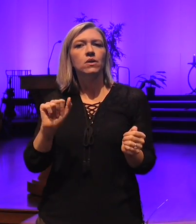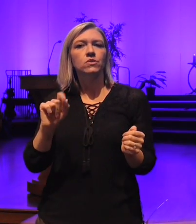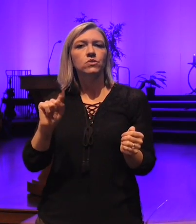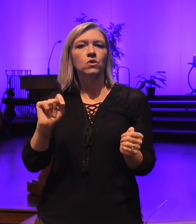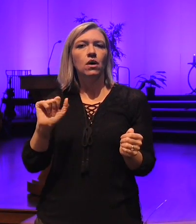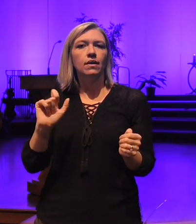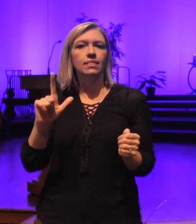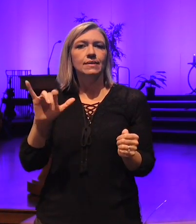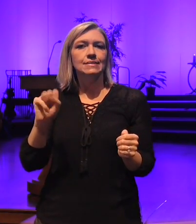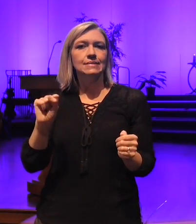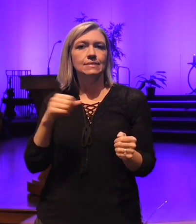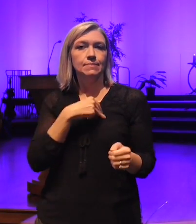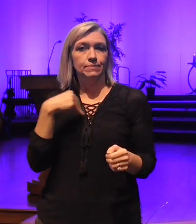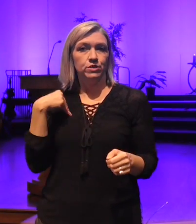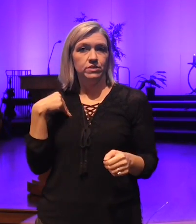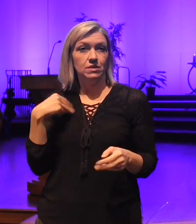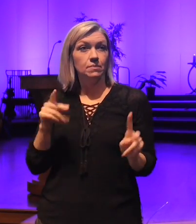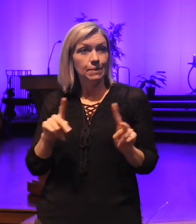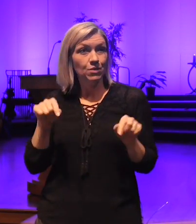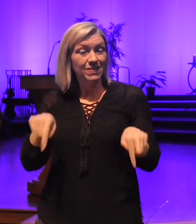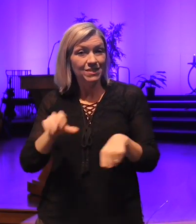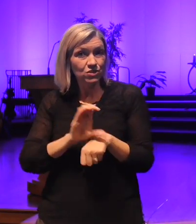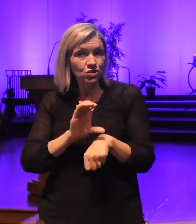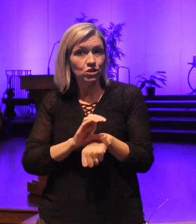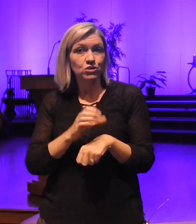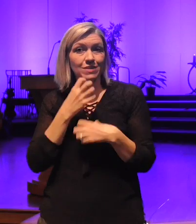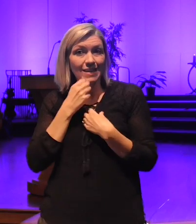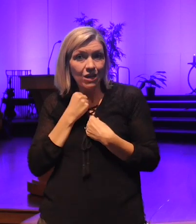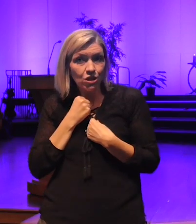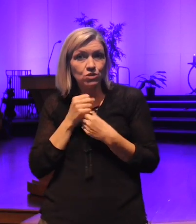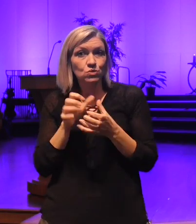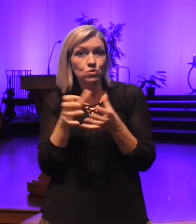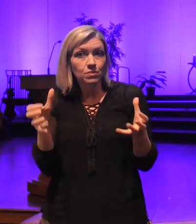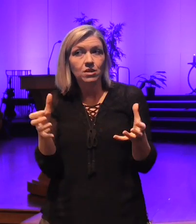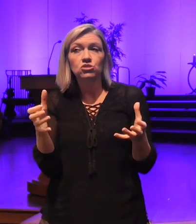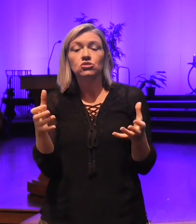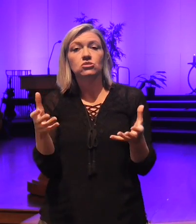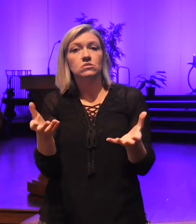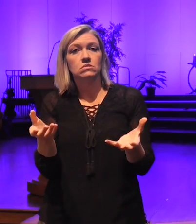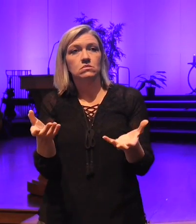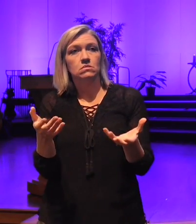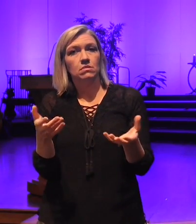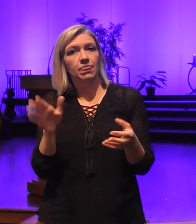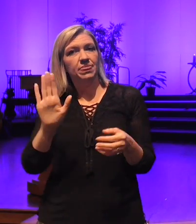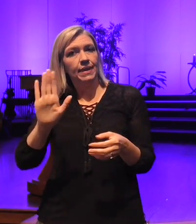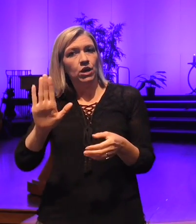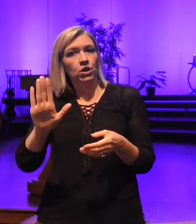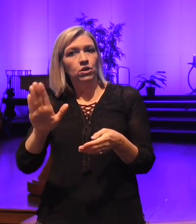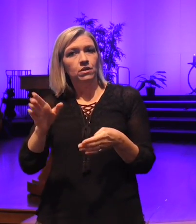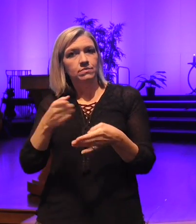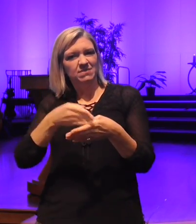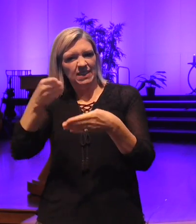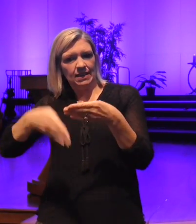se preocupan tan profundamente que nos han informado que nos han incluido en sus planes patrimoniales